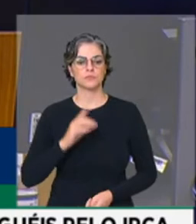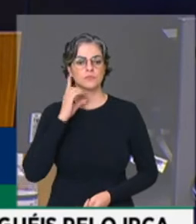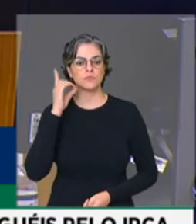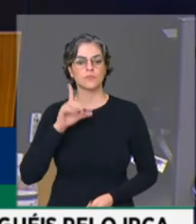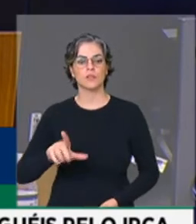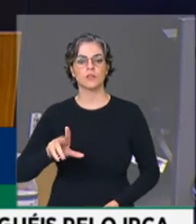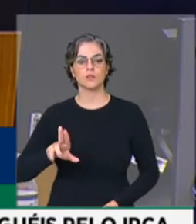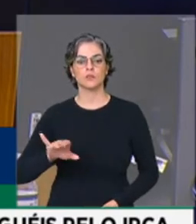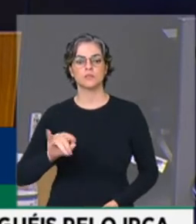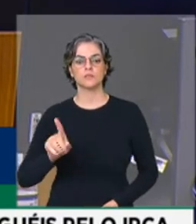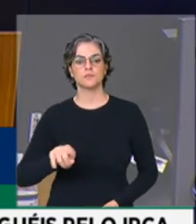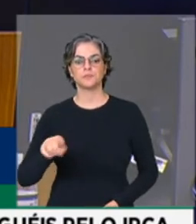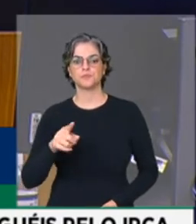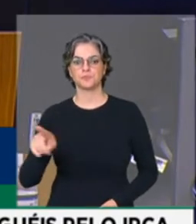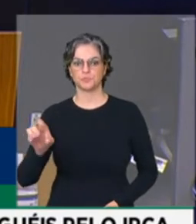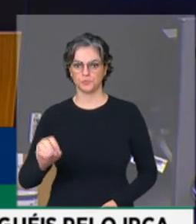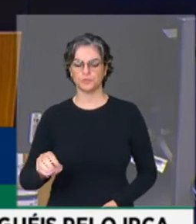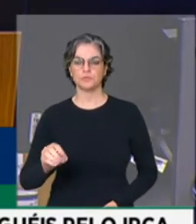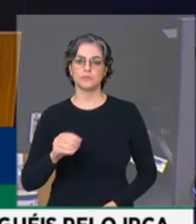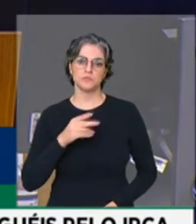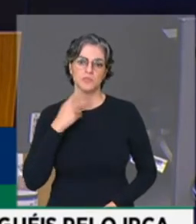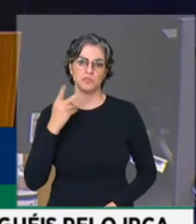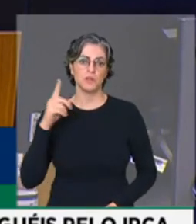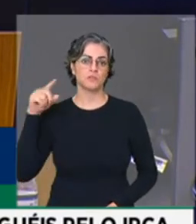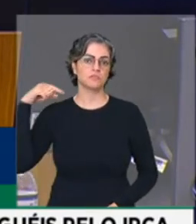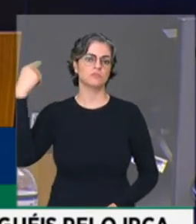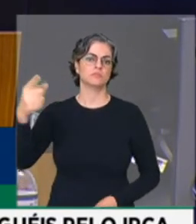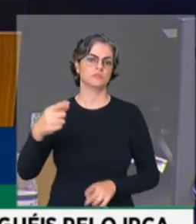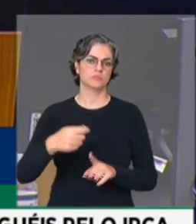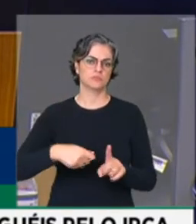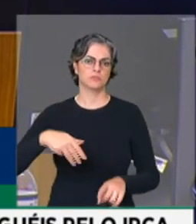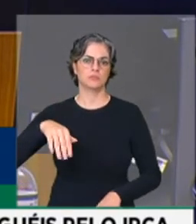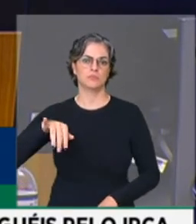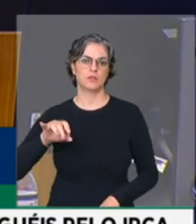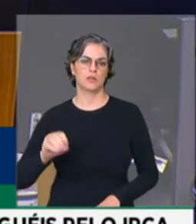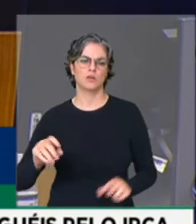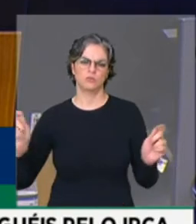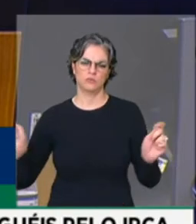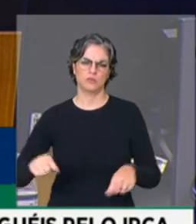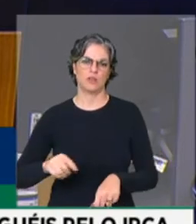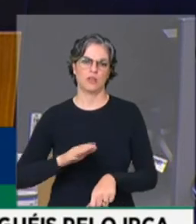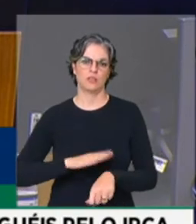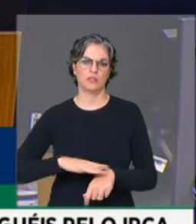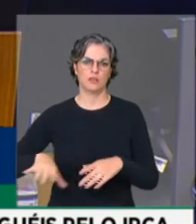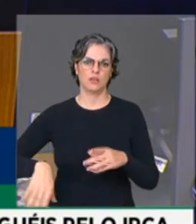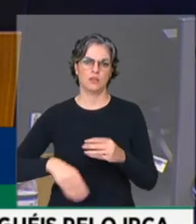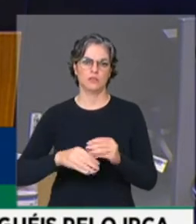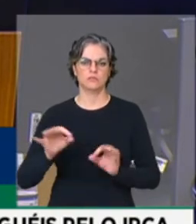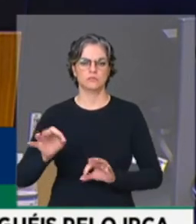LUISÃO... ESSE PROJETO SÓ DEVE VIR A PAUTA EM MAIO, DÁ TEMPO DE APENSAMENTO DE EXCELÊNCIA, O APRIMORAMENTO DO TEXTO.